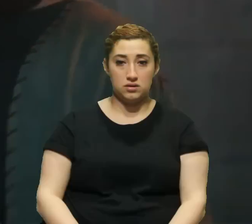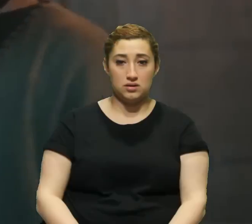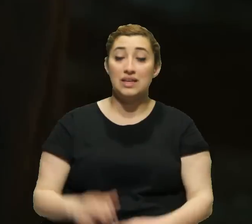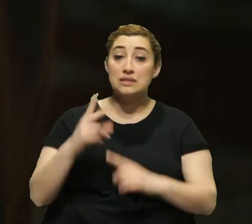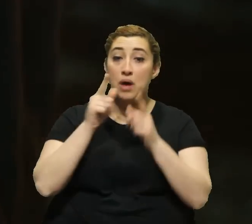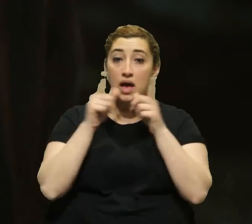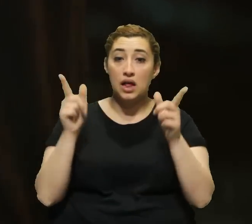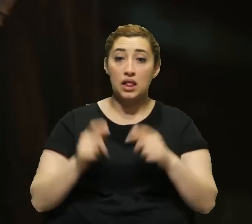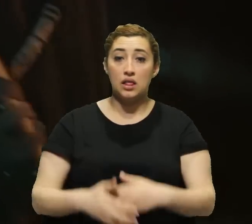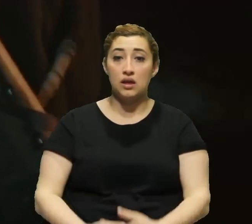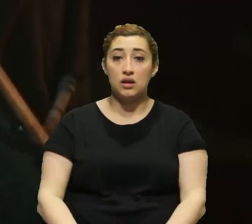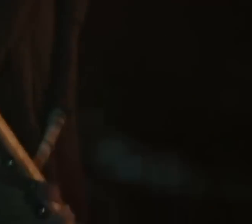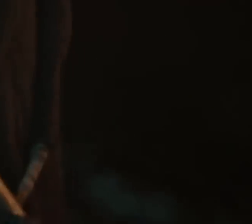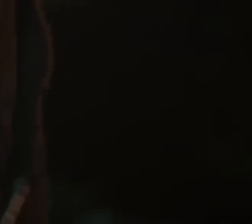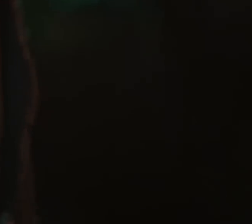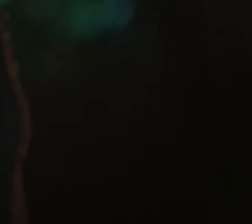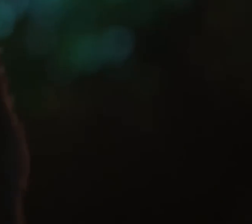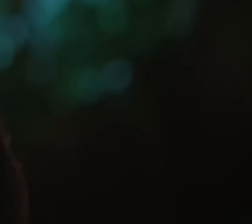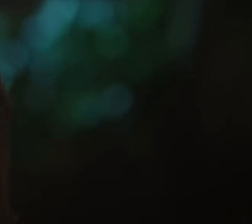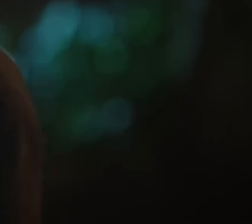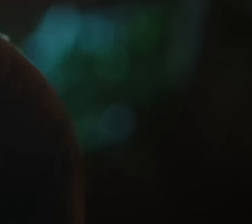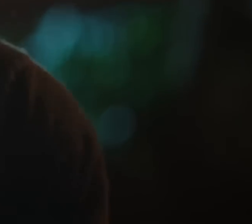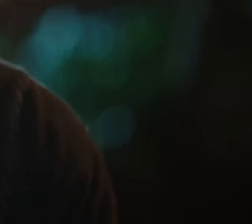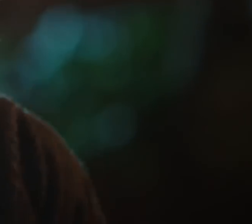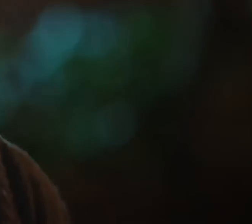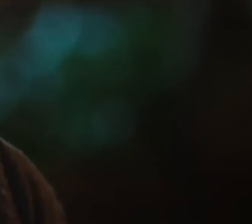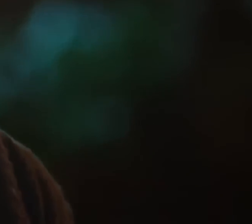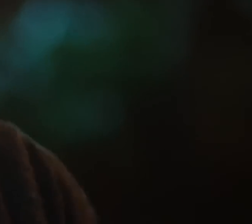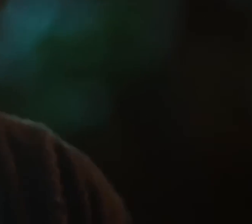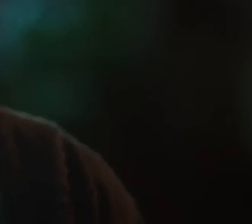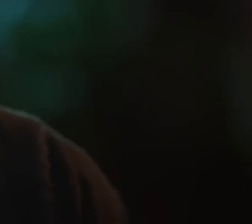İsmail. (Sessizlik)